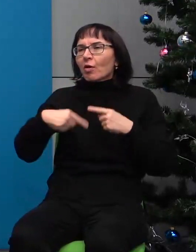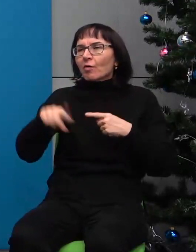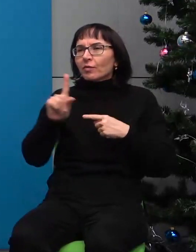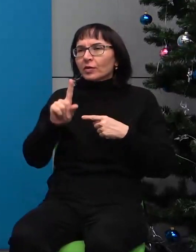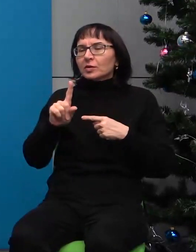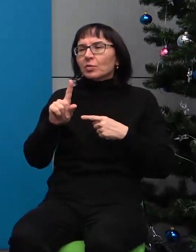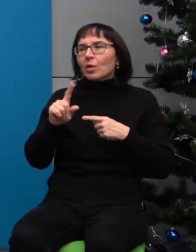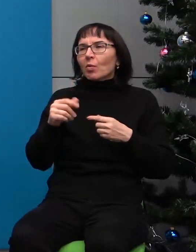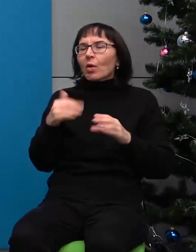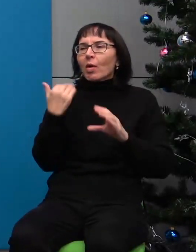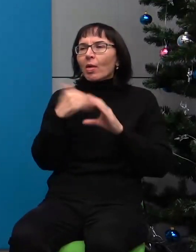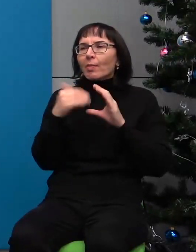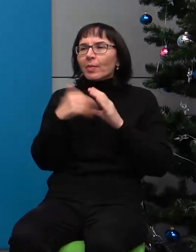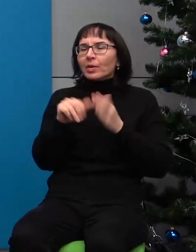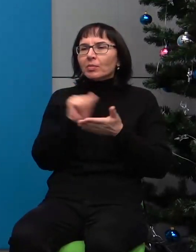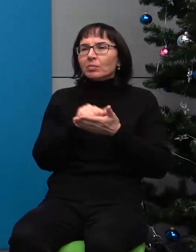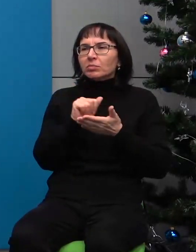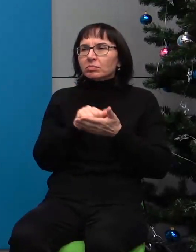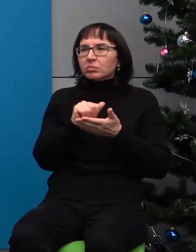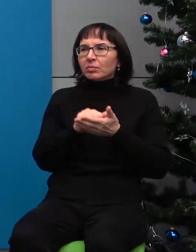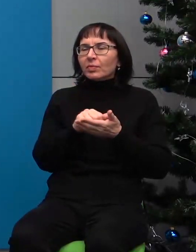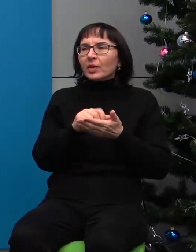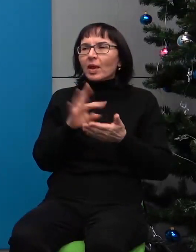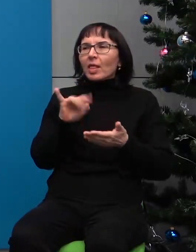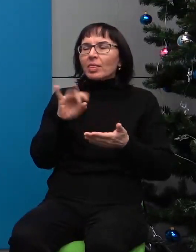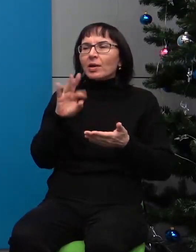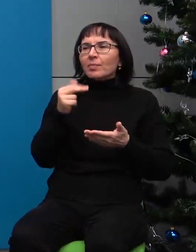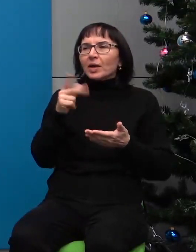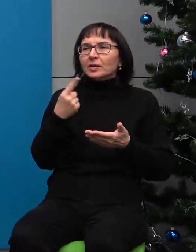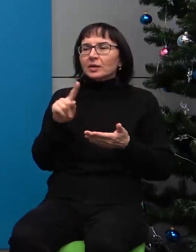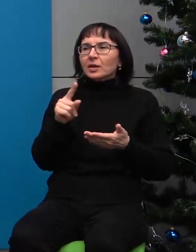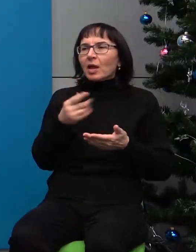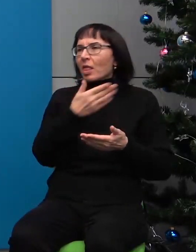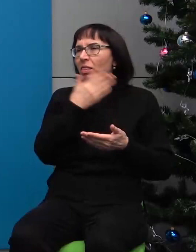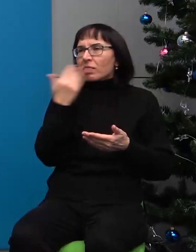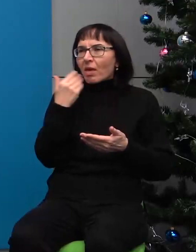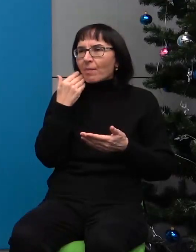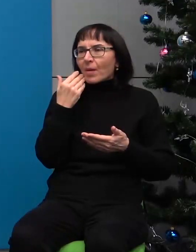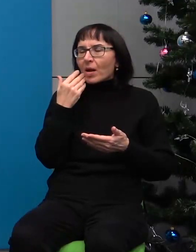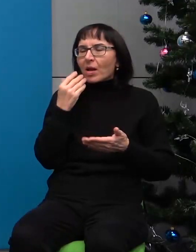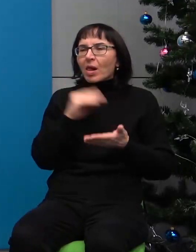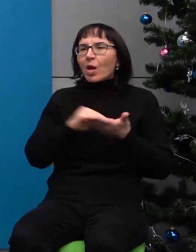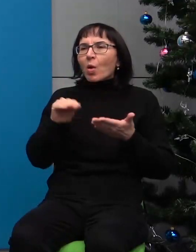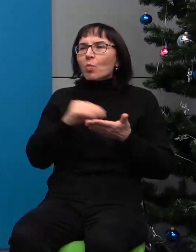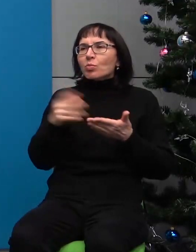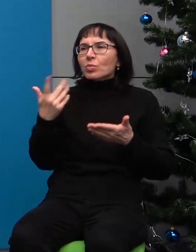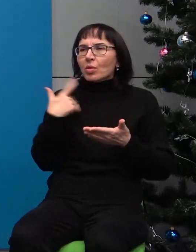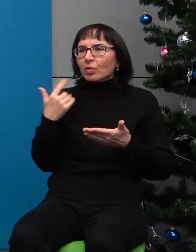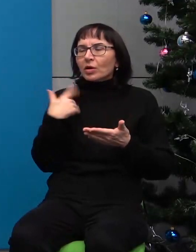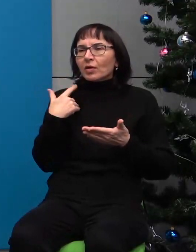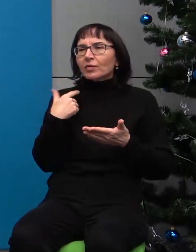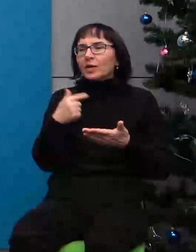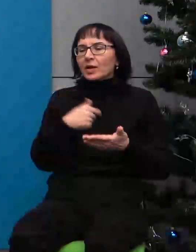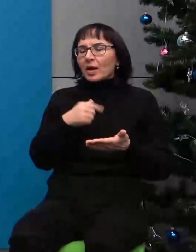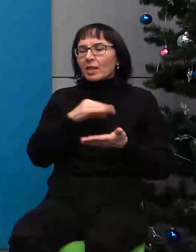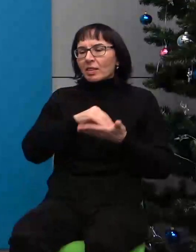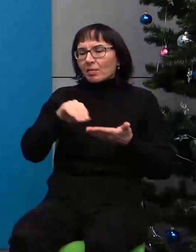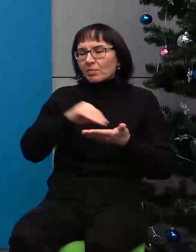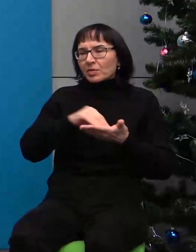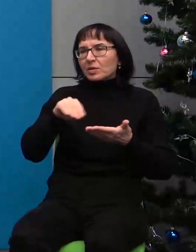które wydawało książki Tyrmanda, że nie ma biografii Tyrmanda. Ja napisałem o nim pracę. Może jest jakaś biografia.